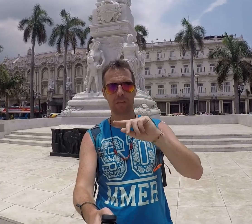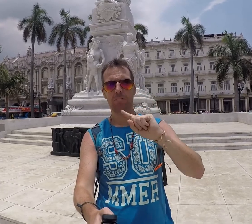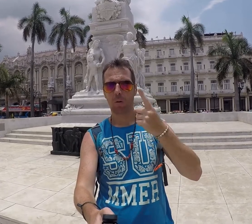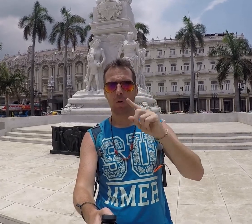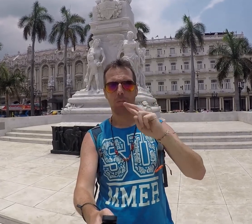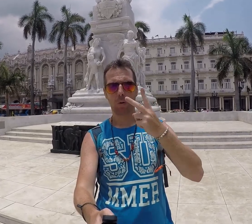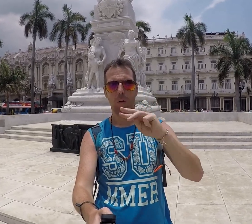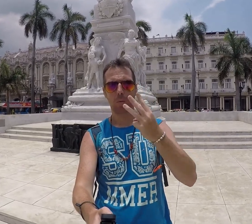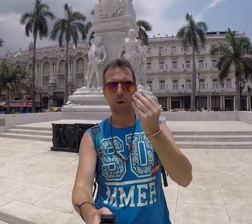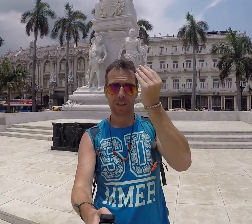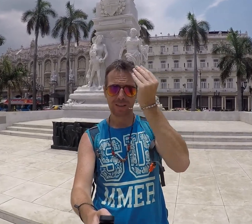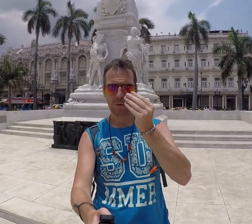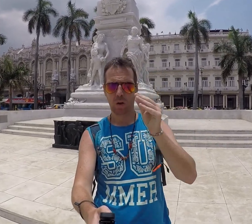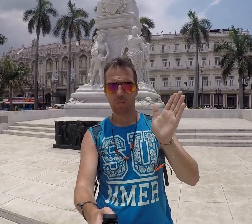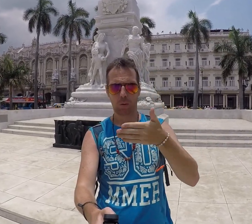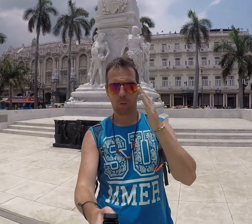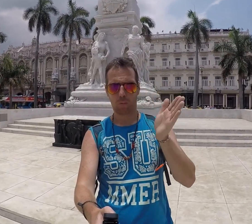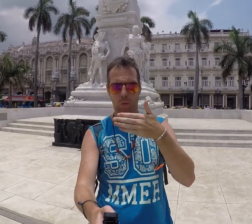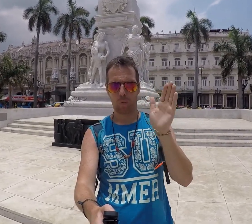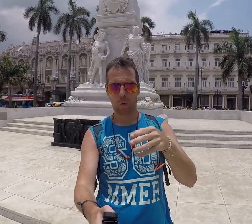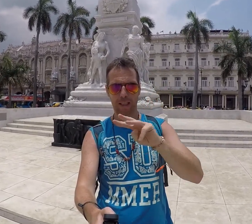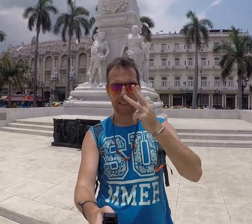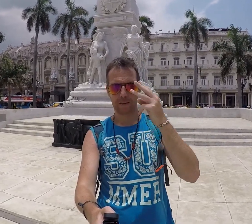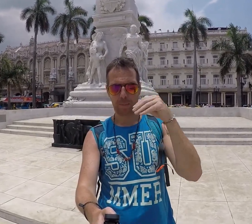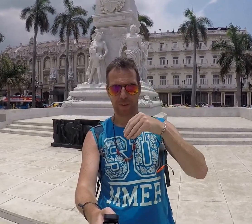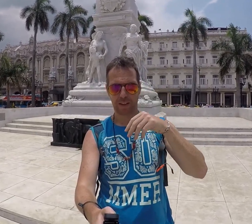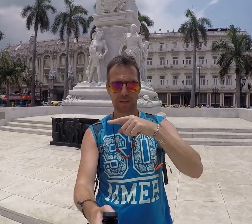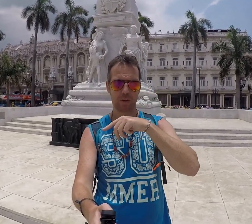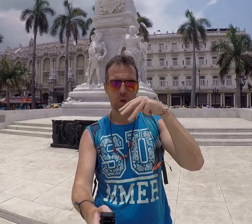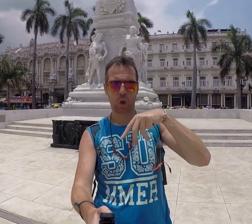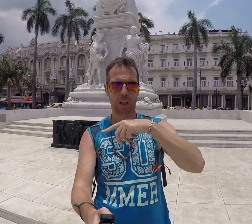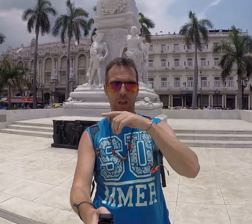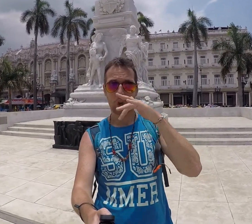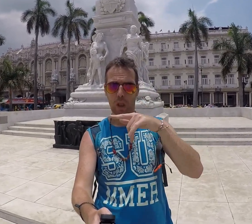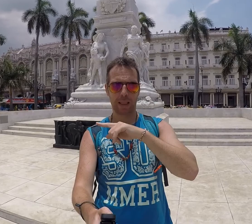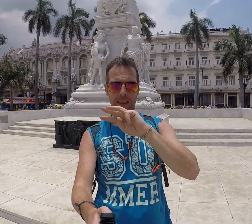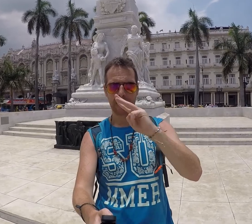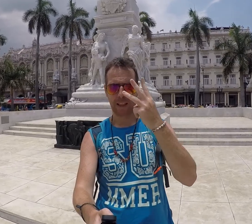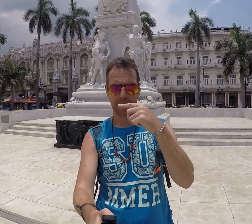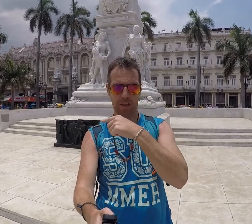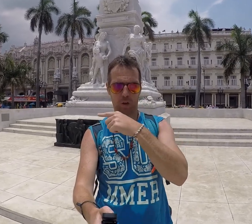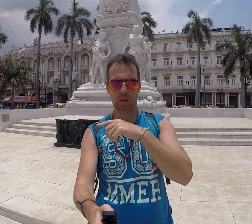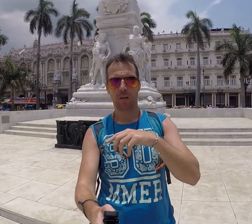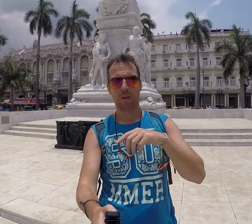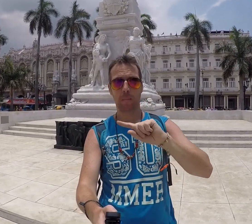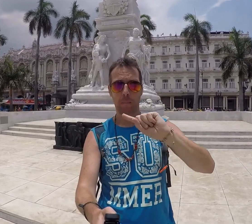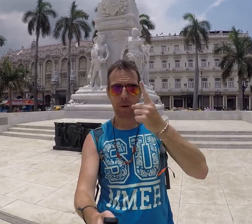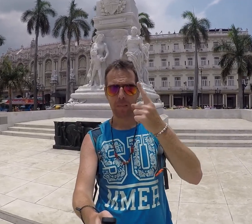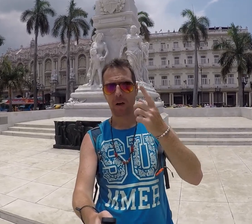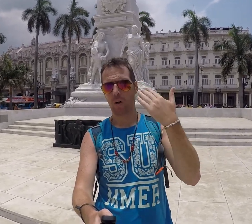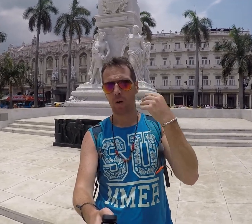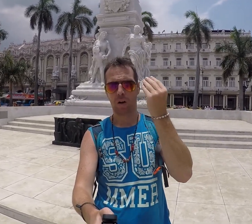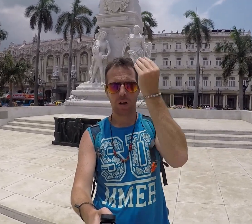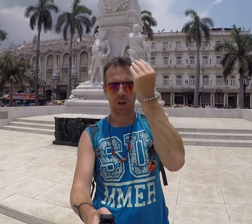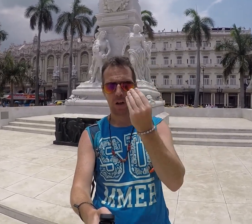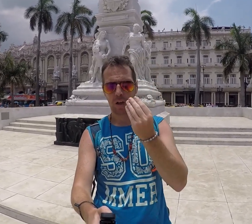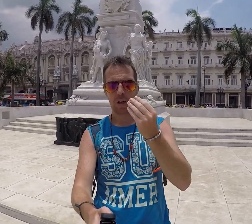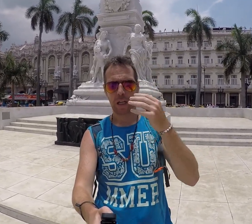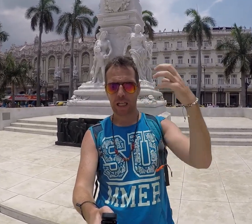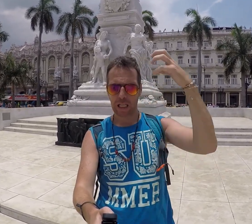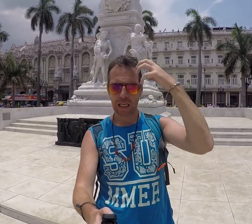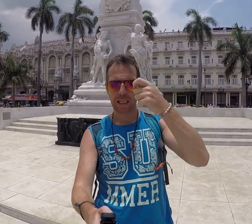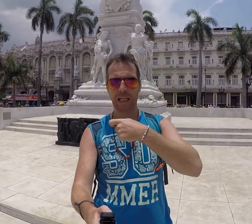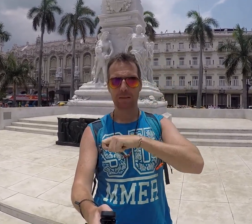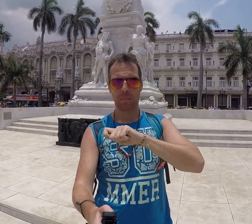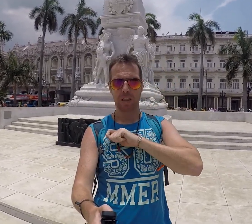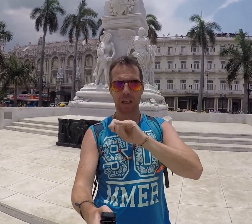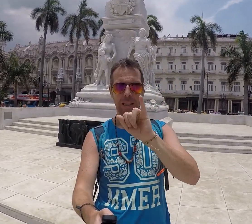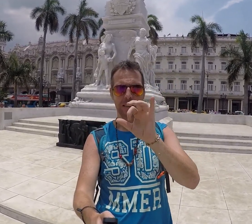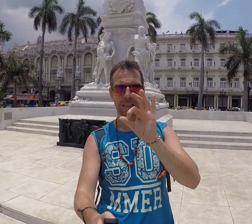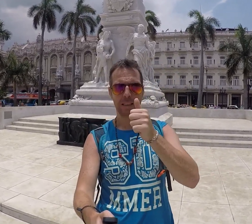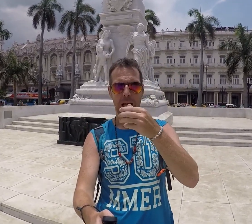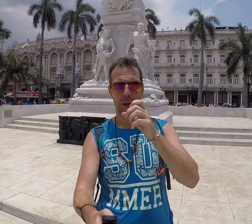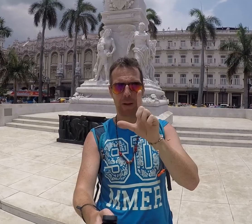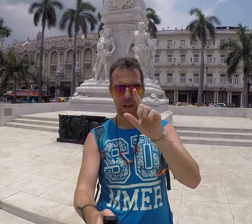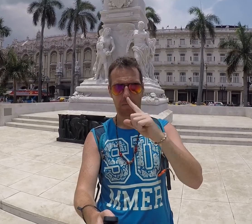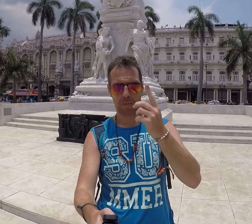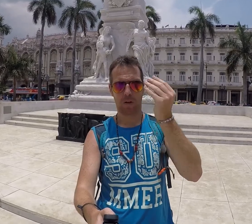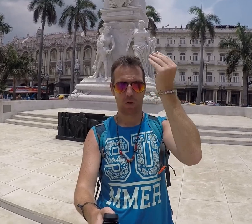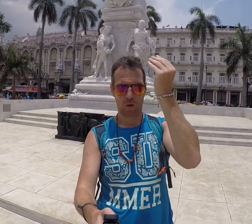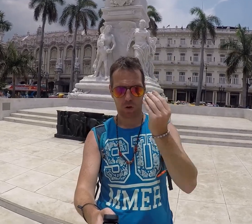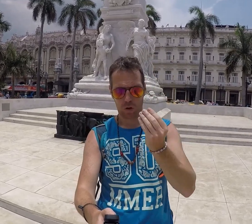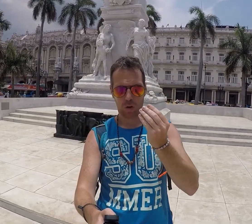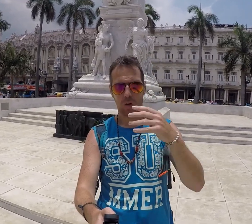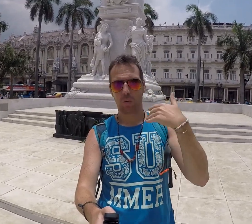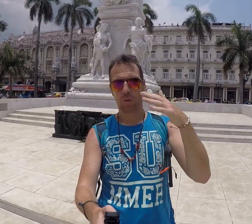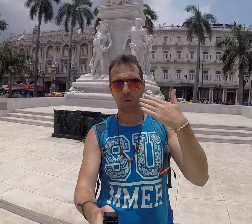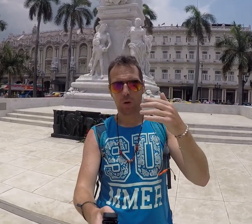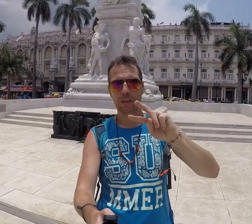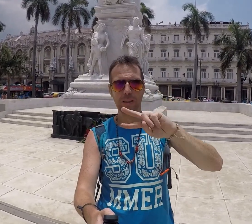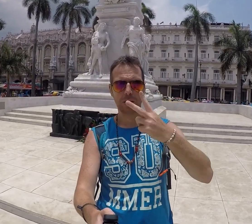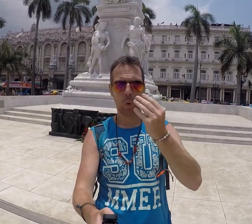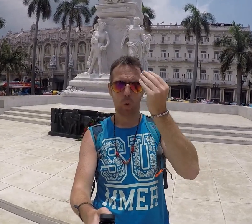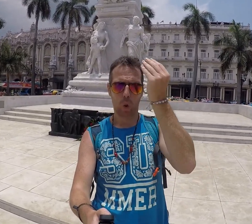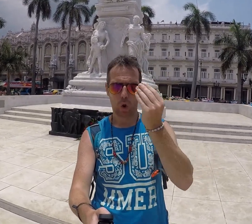Las estatuas han sido reemplazadas 3 veces, esta es la tercera, la primera fue la reina de España, Isabel